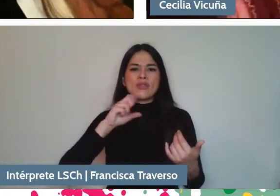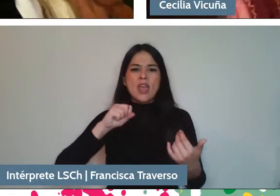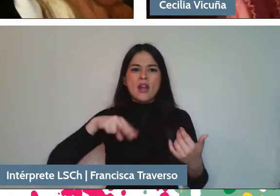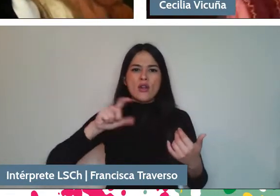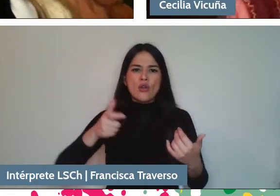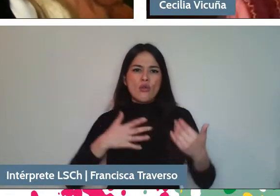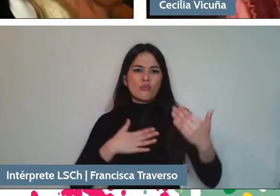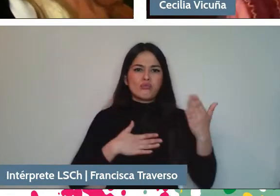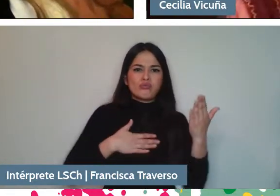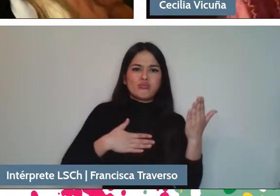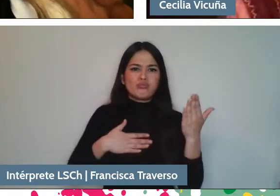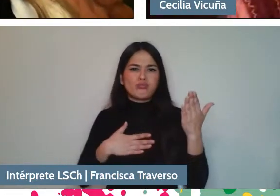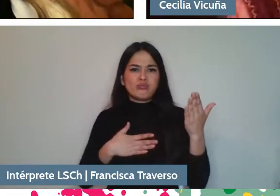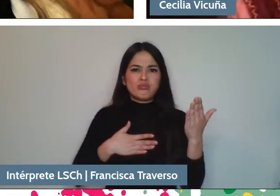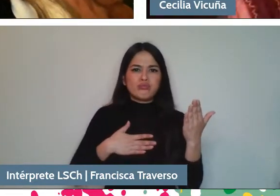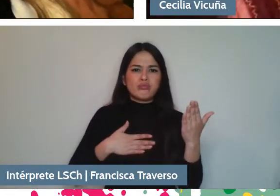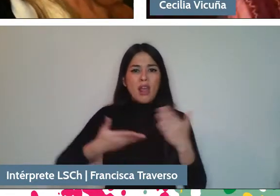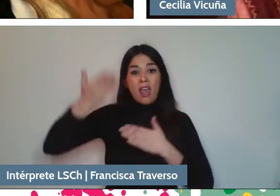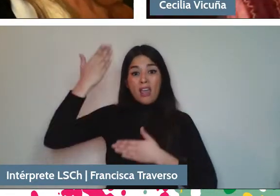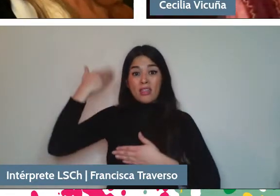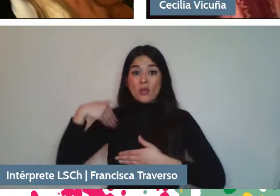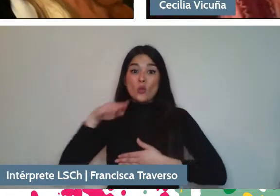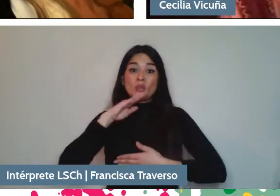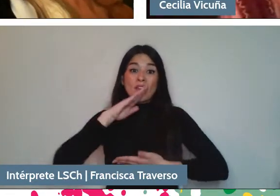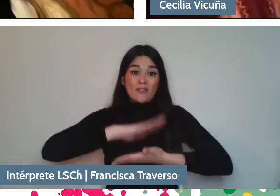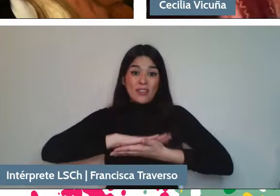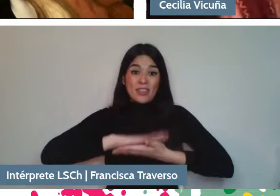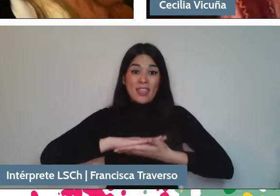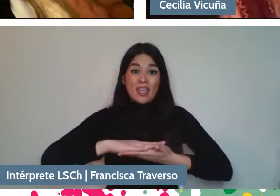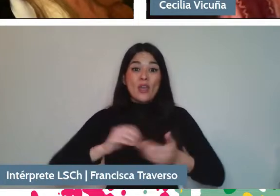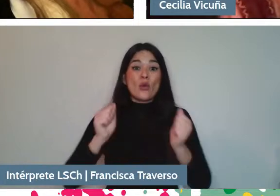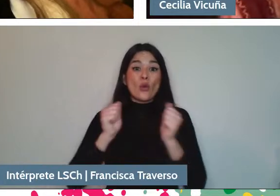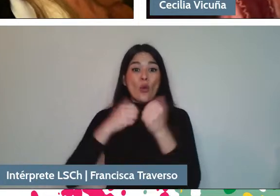Y entonces, me trataron de enseñar a mí a cantar